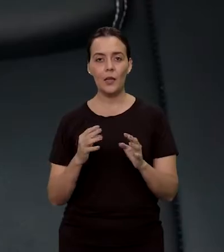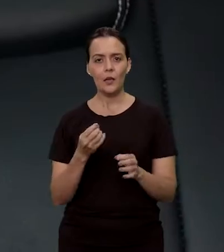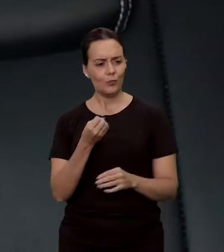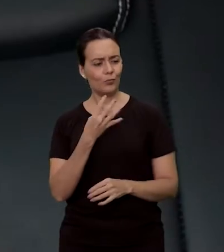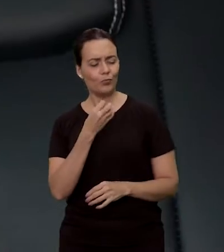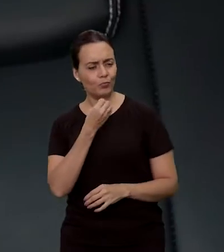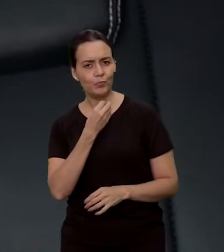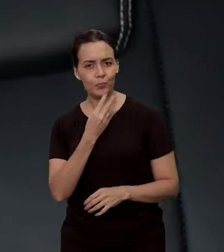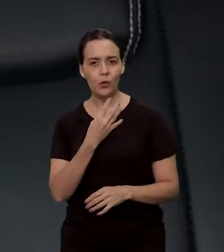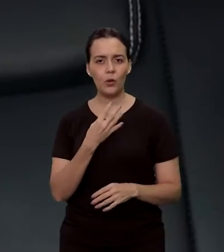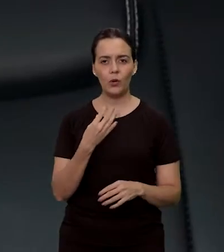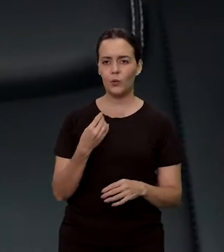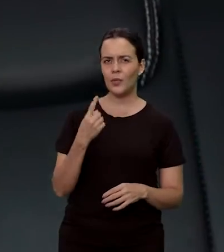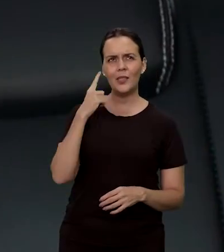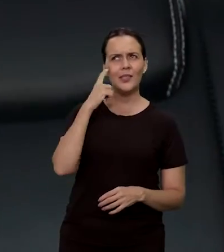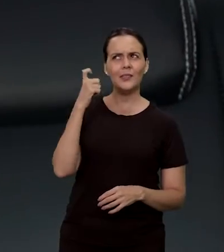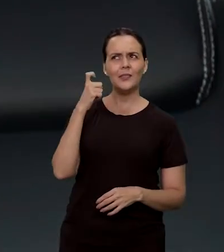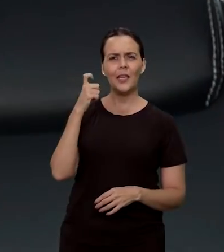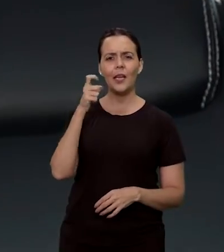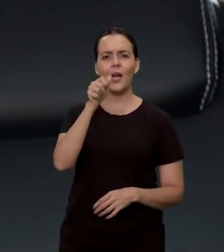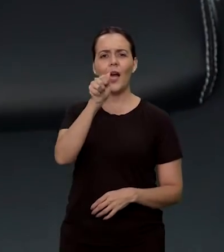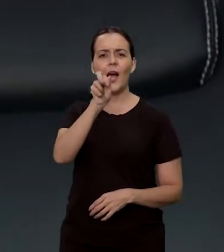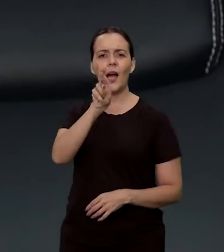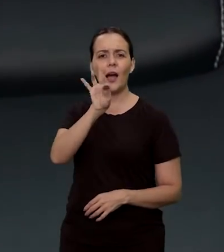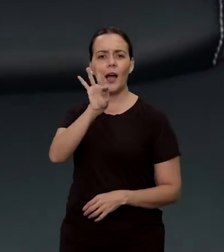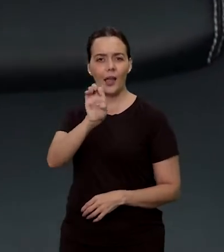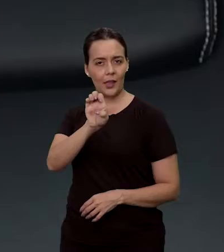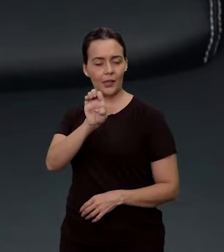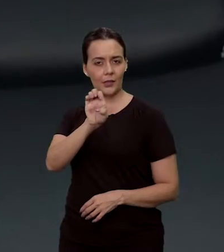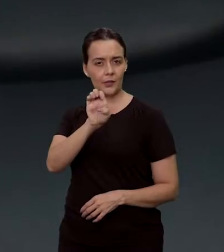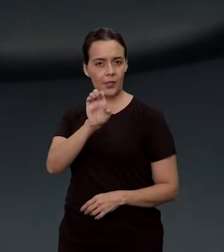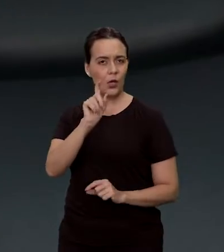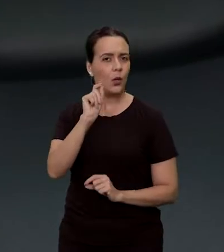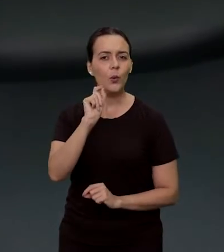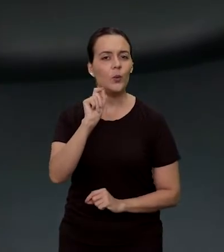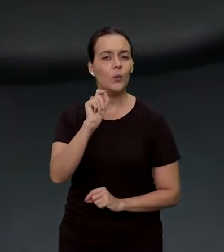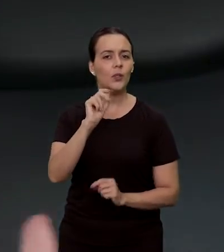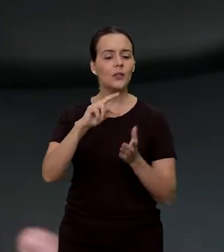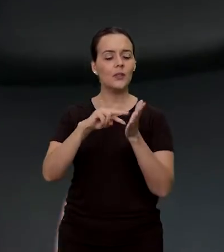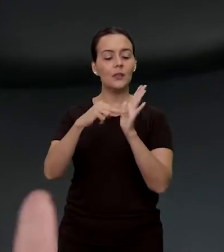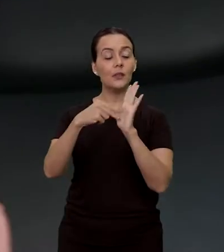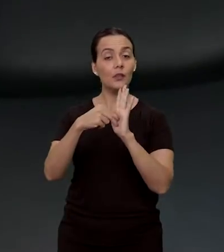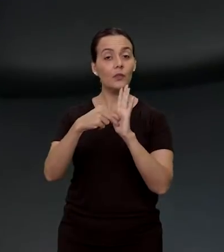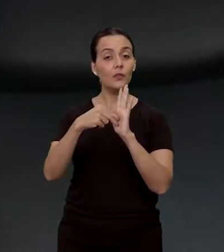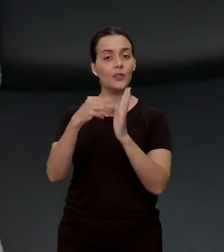[Mônica] E a ideia de arte também, acho que a gente tem que pensar o que a gente entende por arte